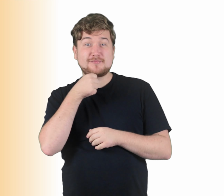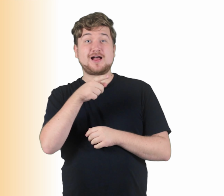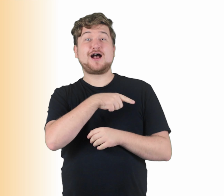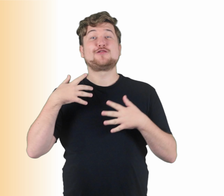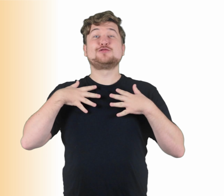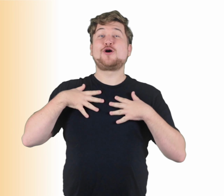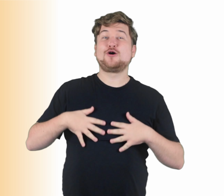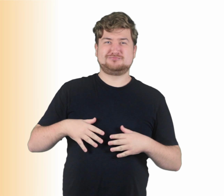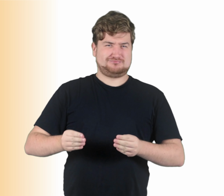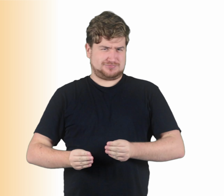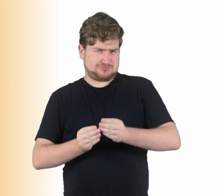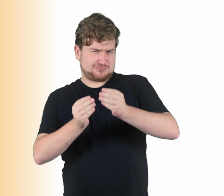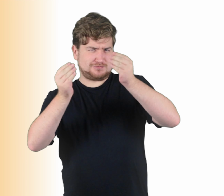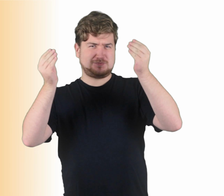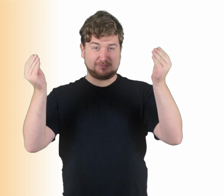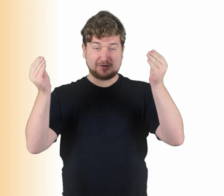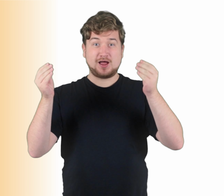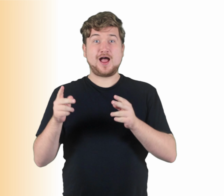rozwija się nasza tożsamość.